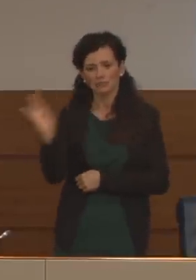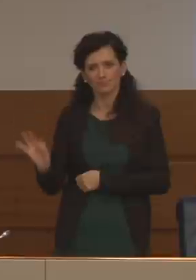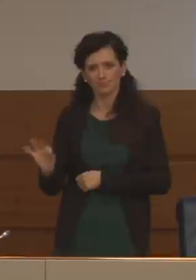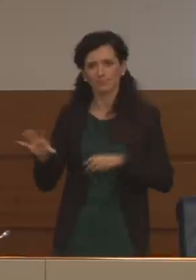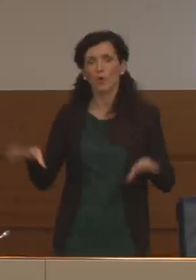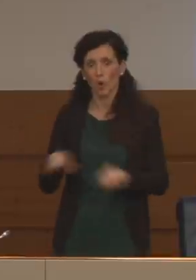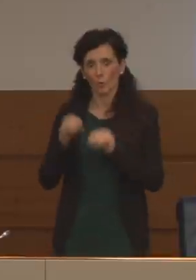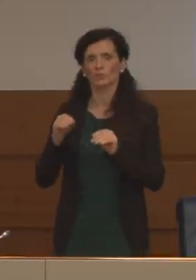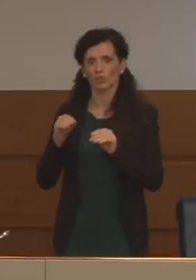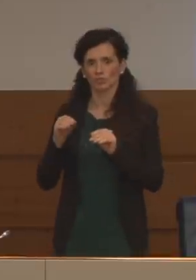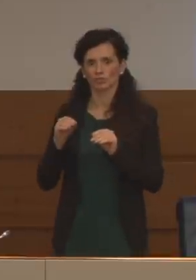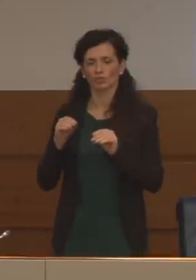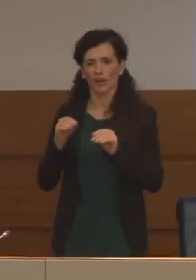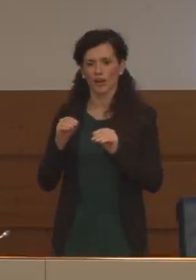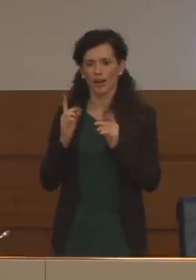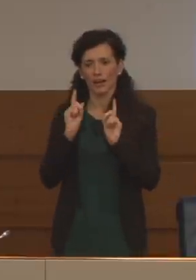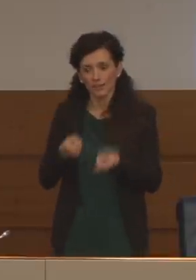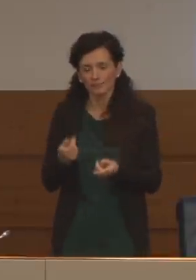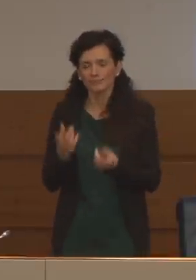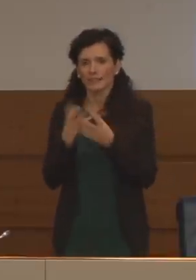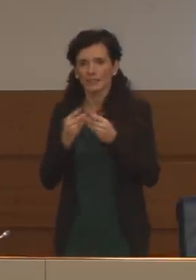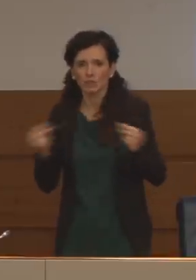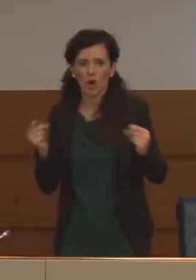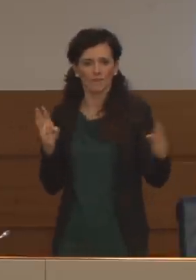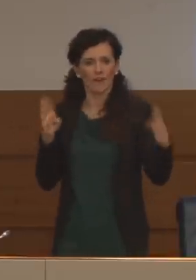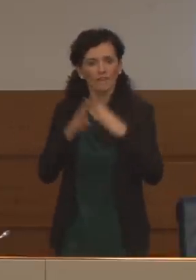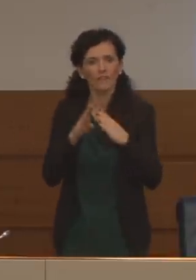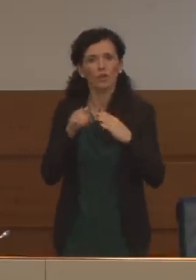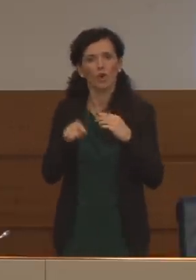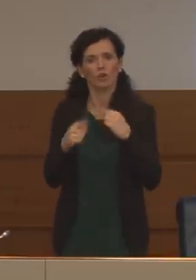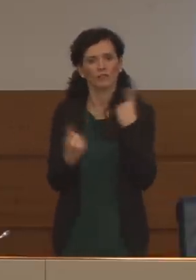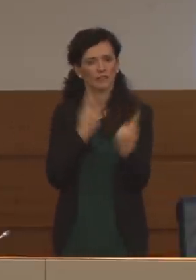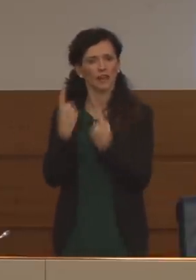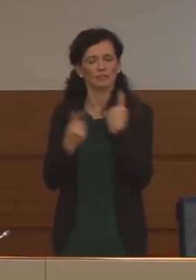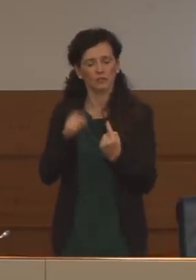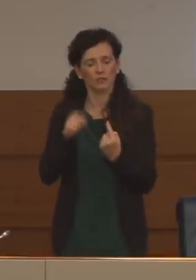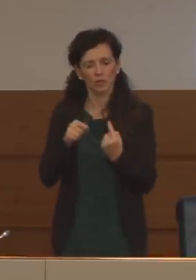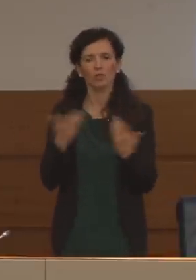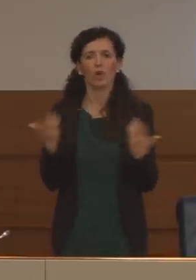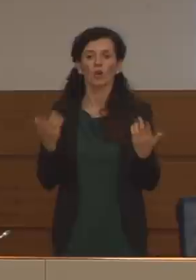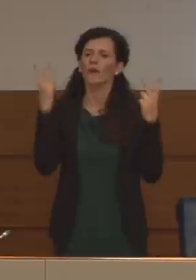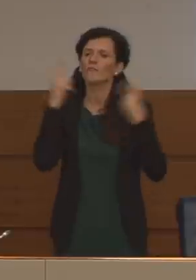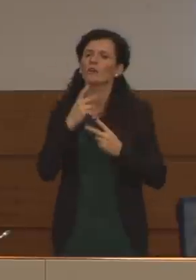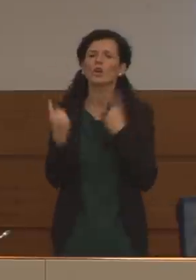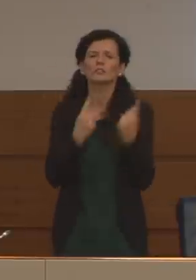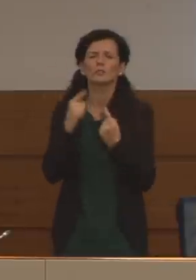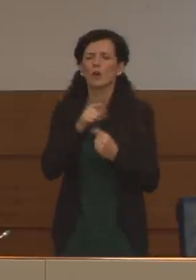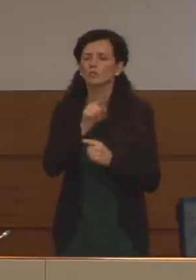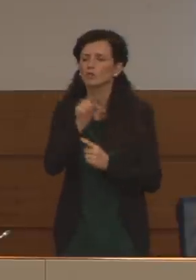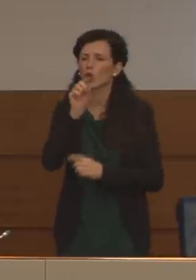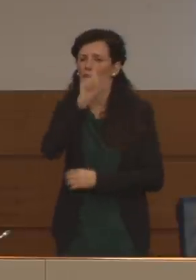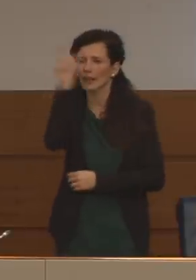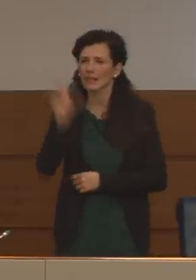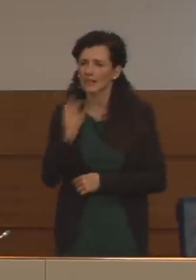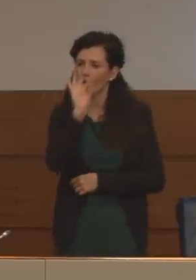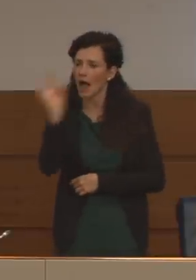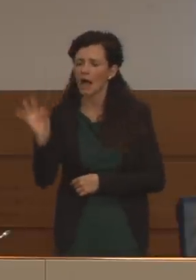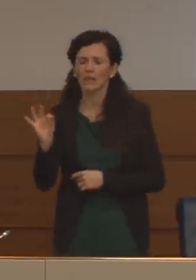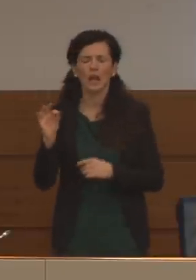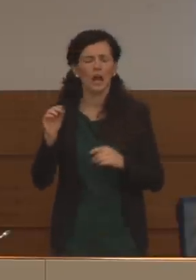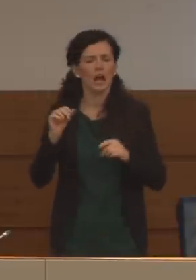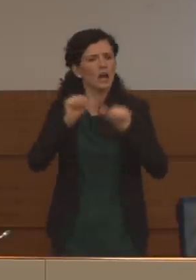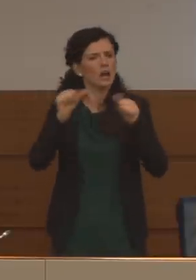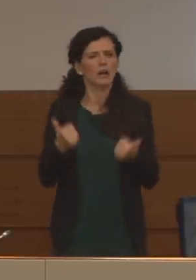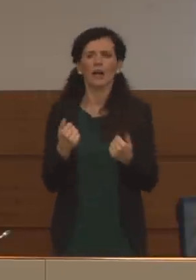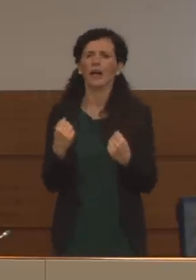alcune realtà veramente vorrei chiamare eroiche però è una realtà che tocca